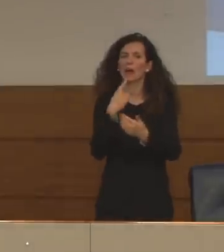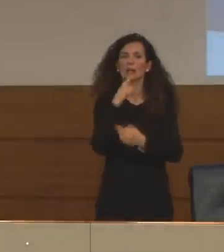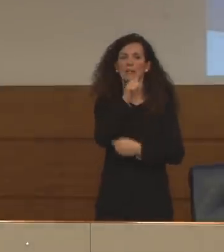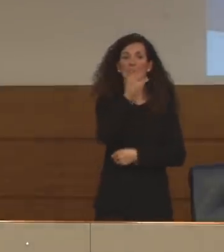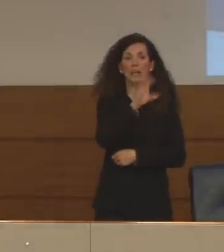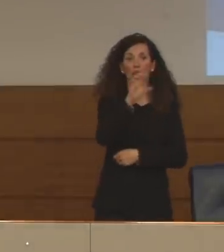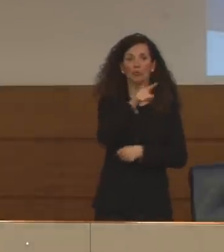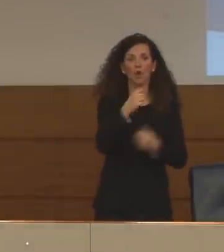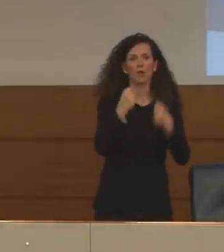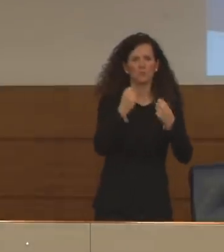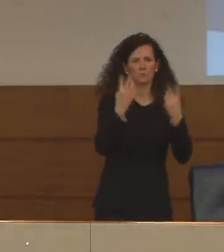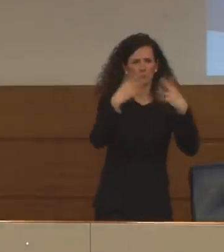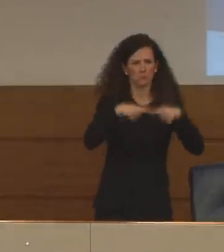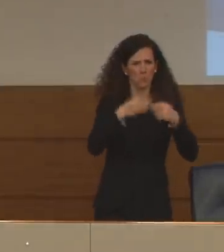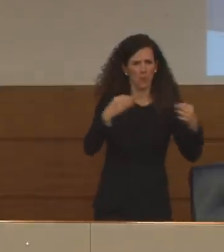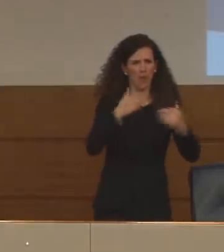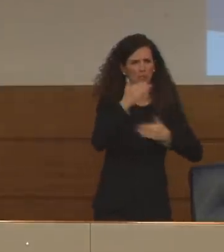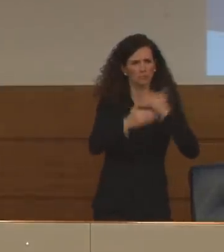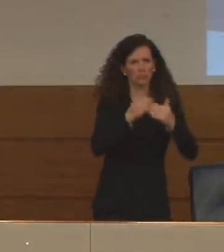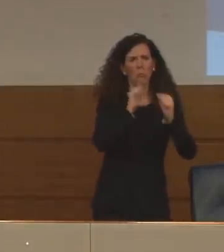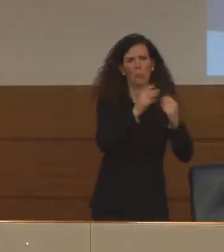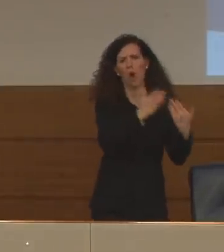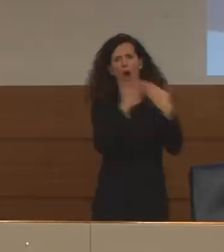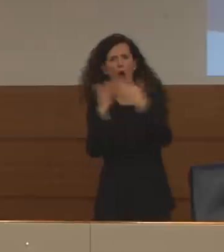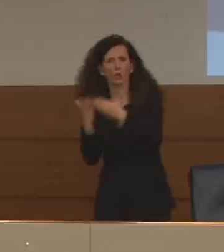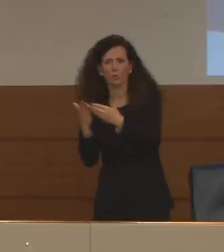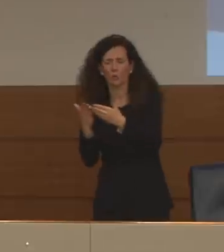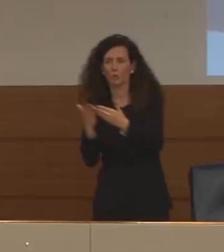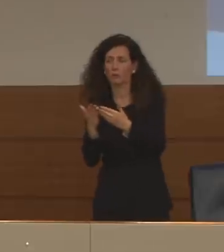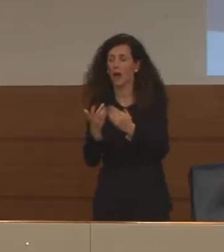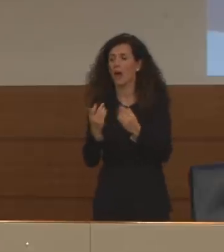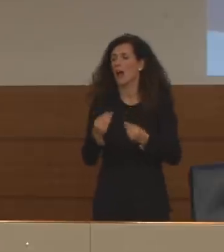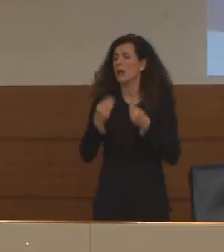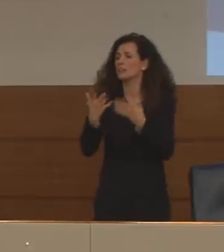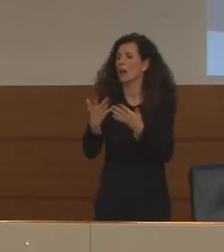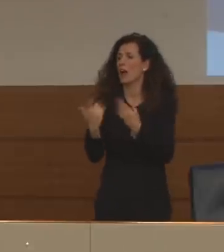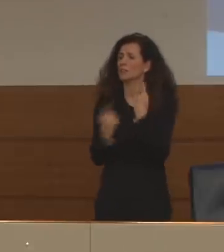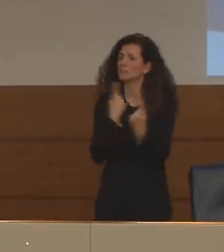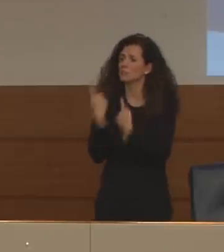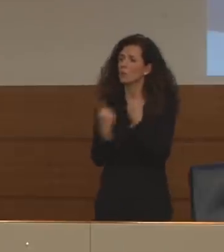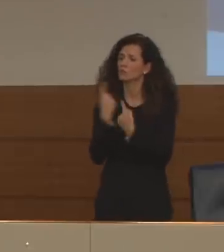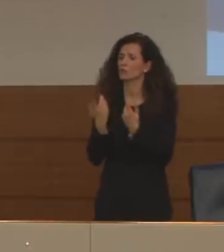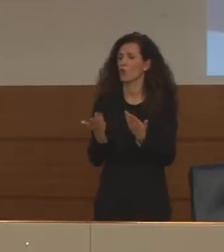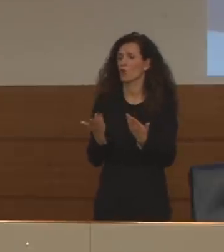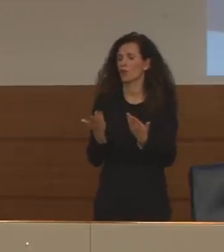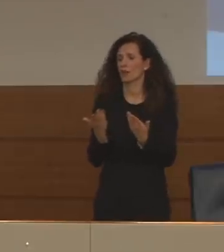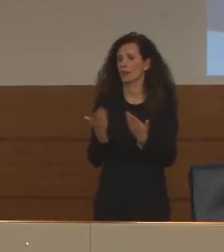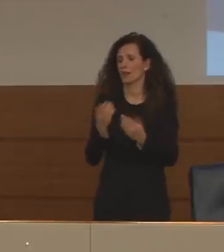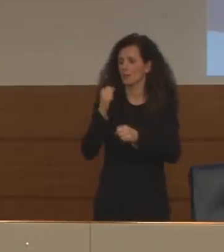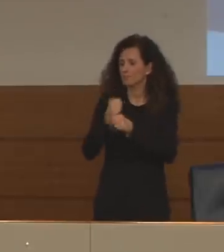forti su questo, per metterli in condizioni di di fare tamponi che